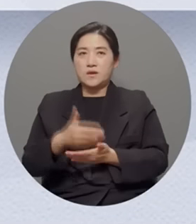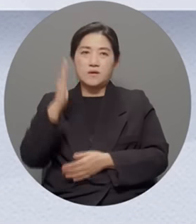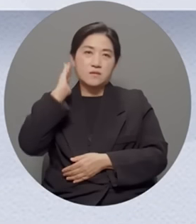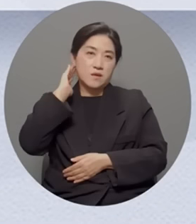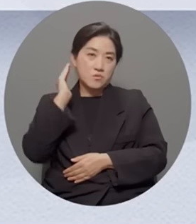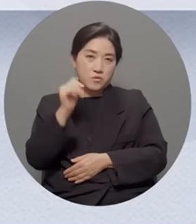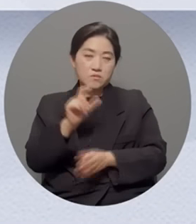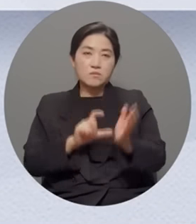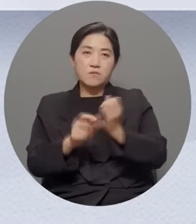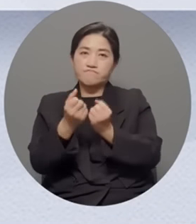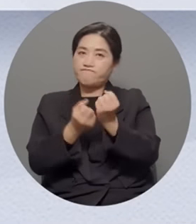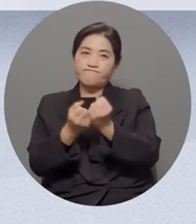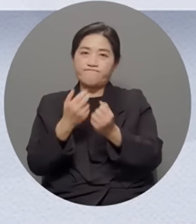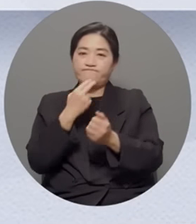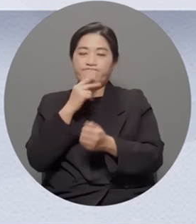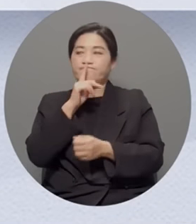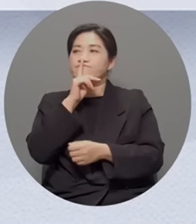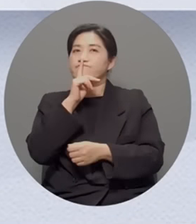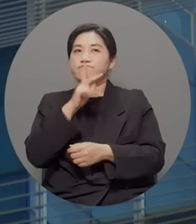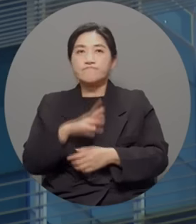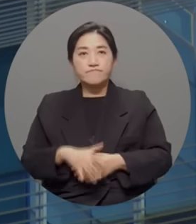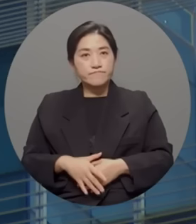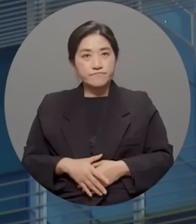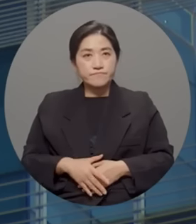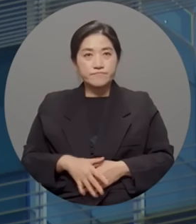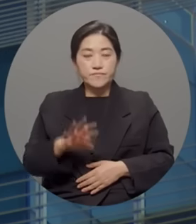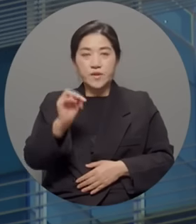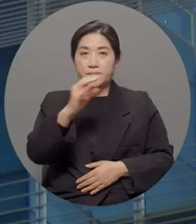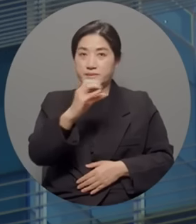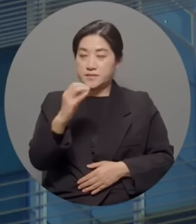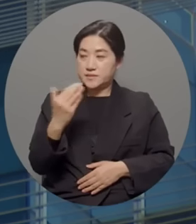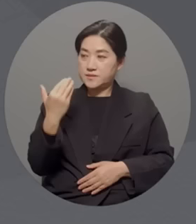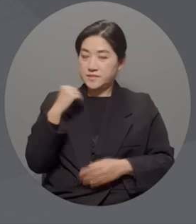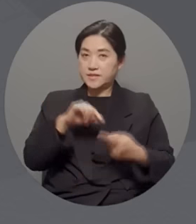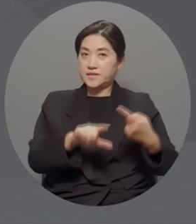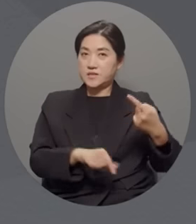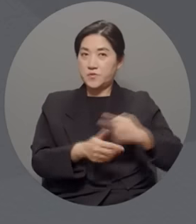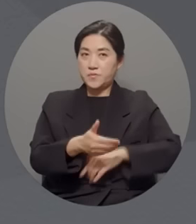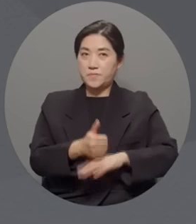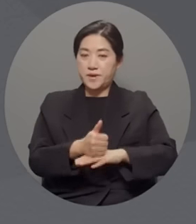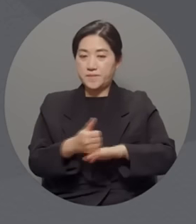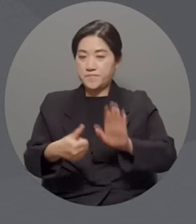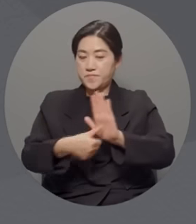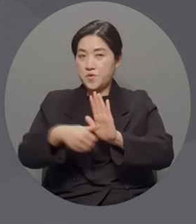제기됐지만 대통령실은 더 이상 입장은 없었습니다.